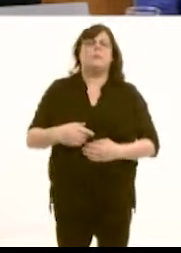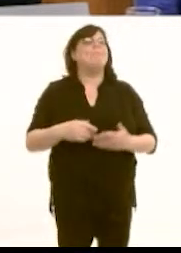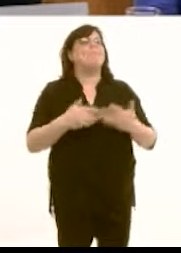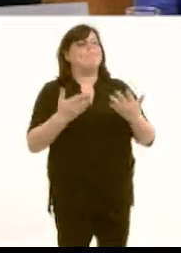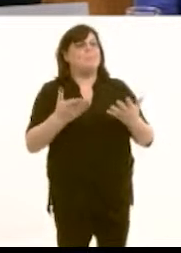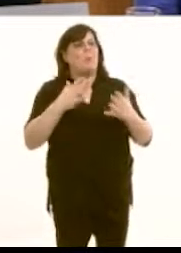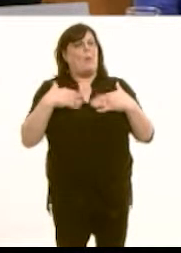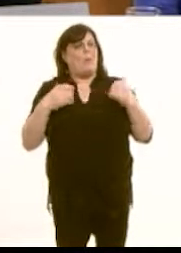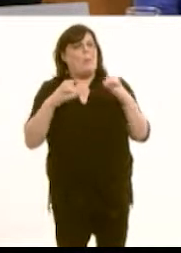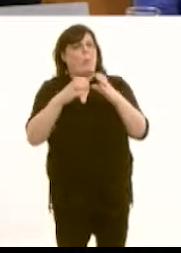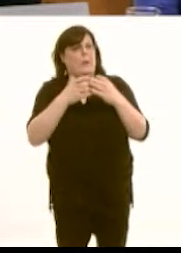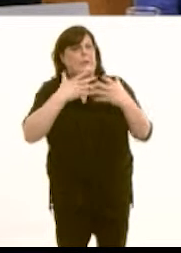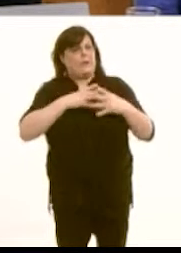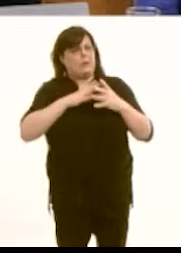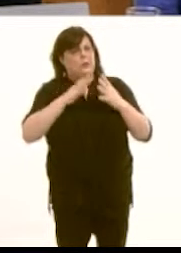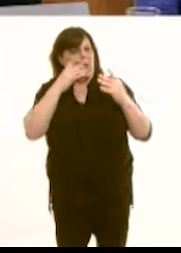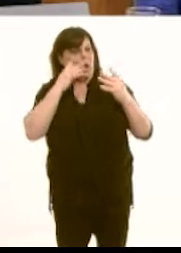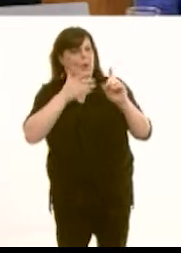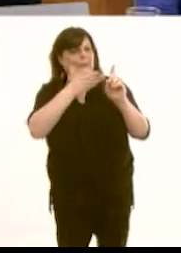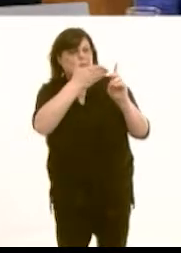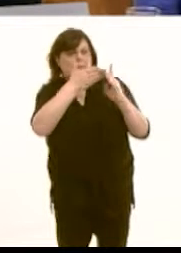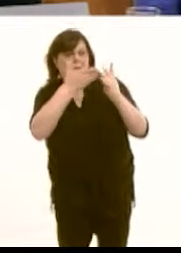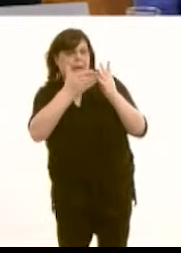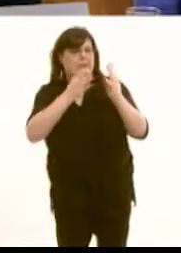i sicrhau bod triniaeth ar gael iír rheini yng Nghymru.